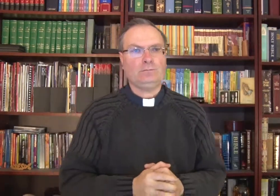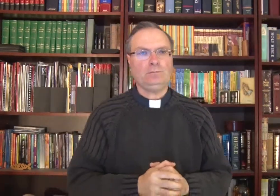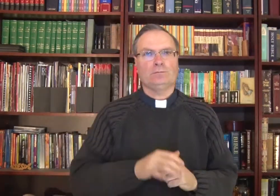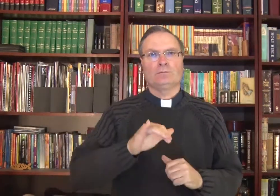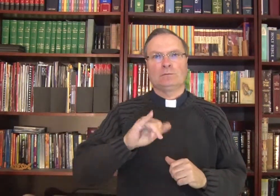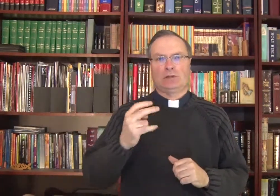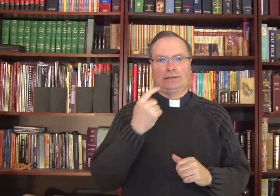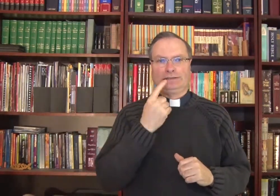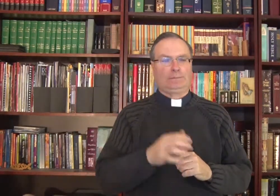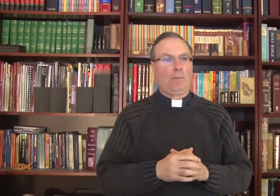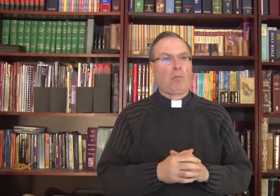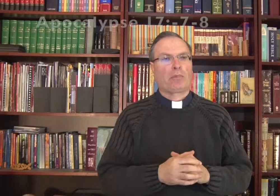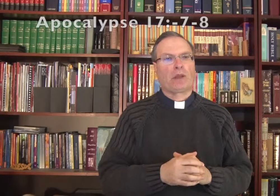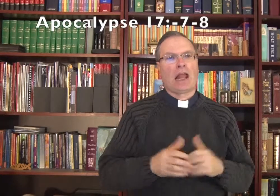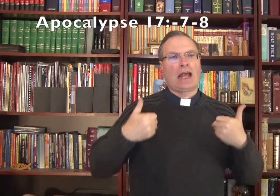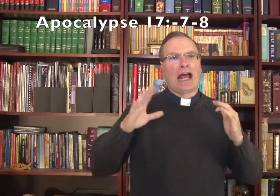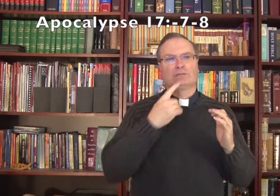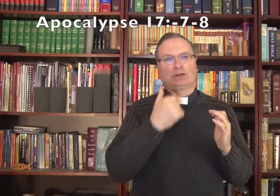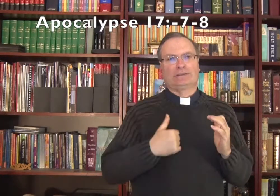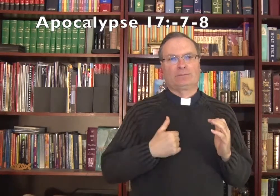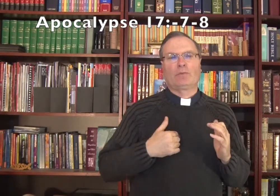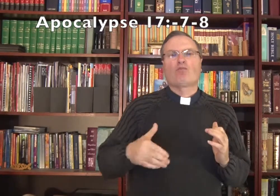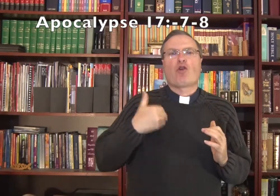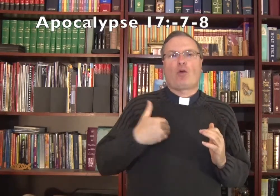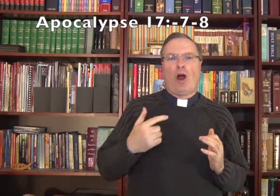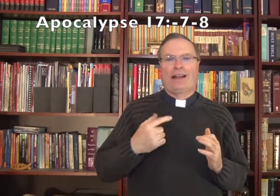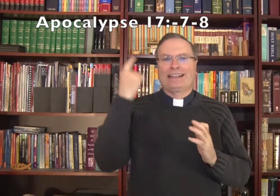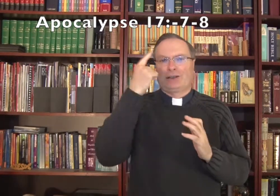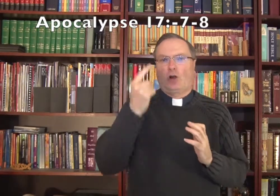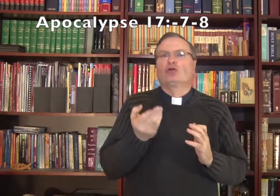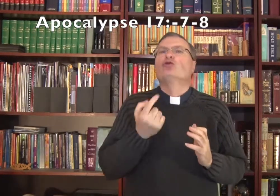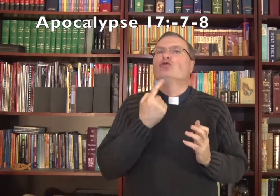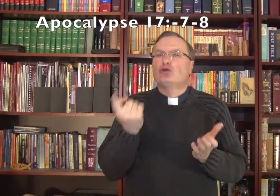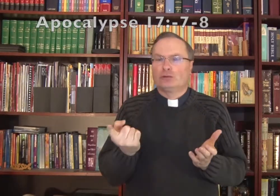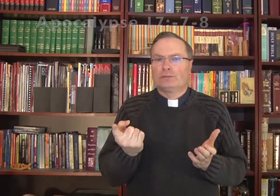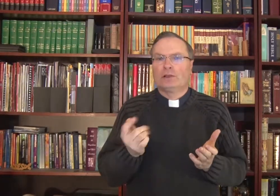Jean disait: «L'ange me dit: «Pourquoi t'étonnes-tu?